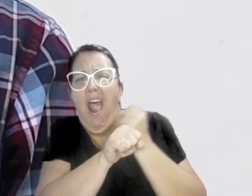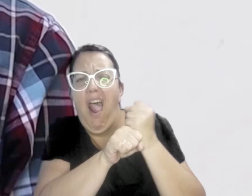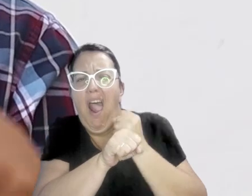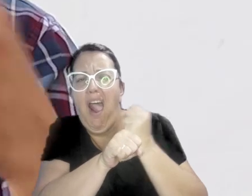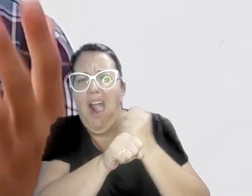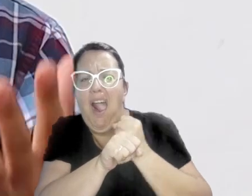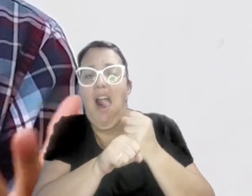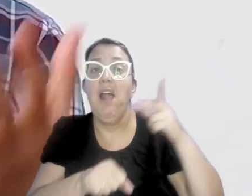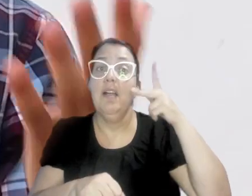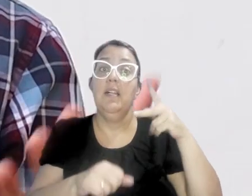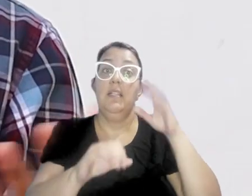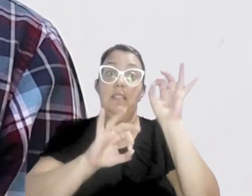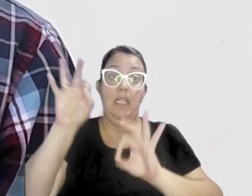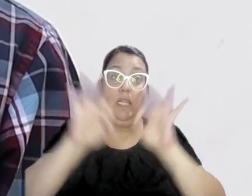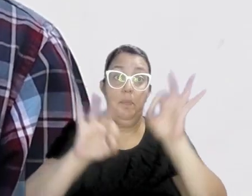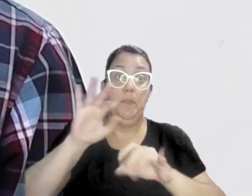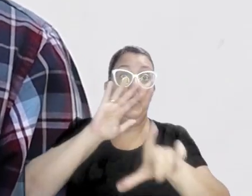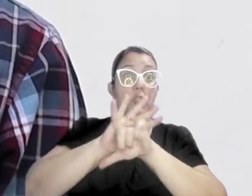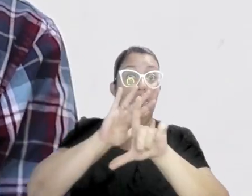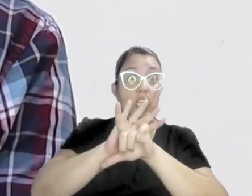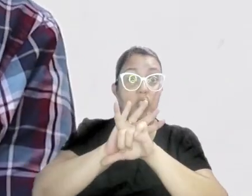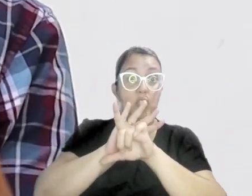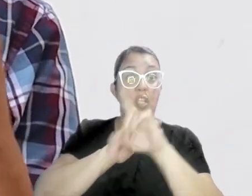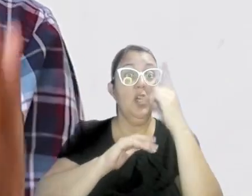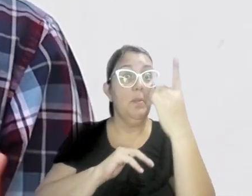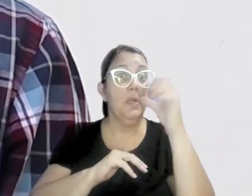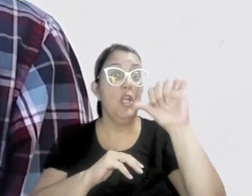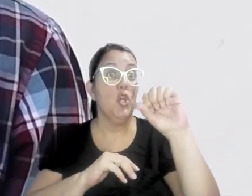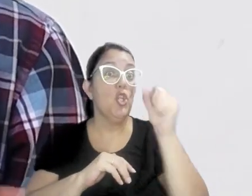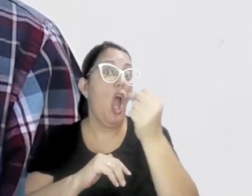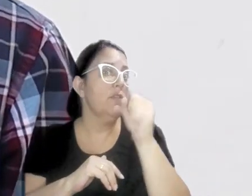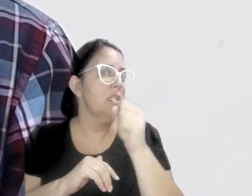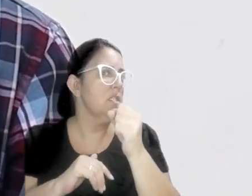Existem projetos de Lei Geral do Licenciamento no Congresso desde 1988, por exemplo.